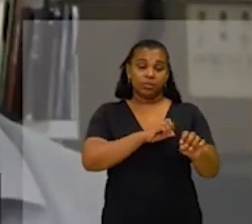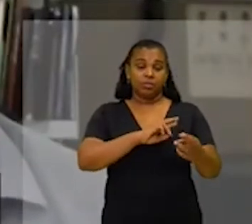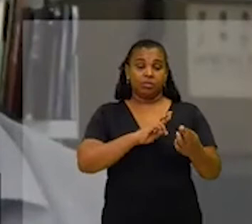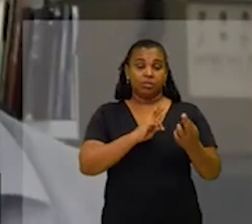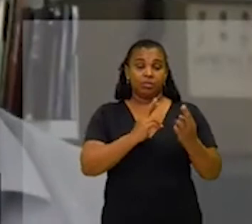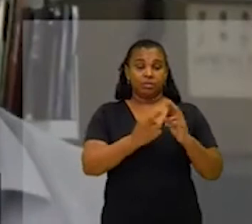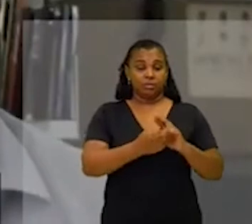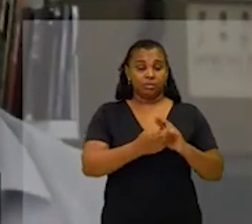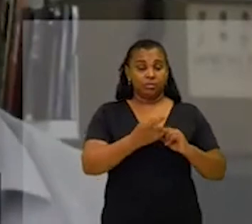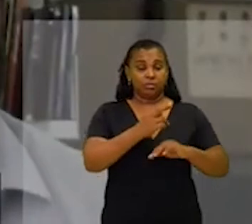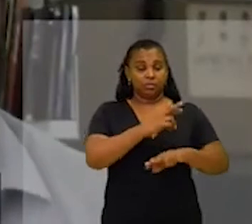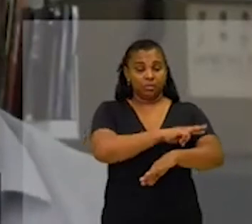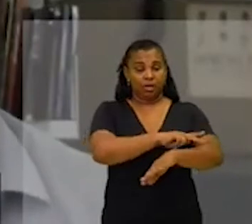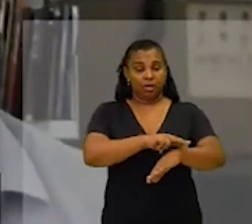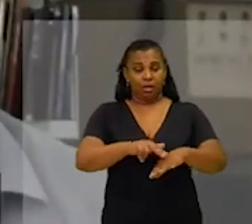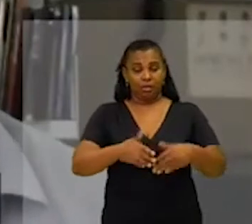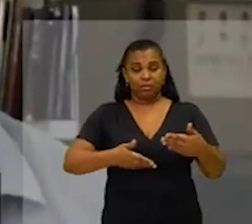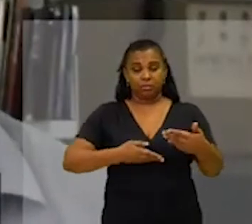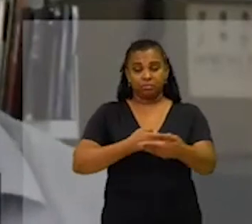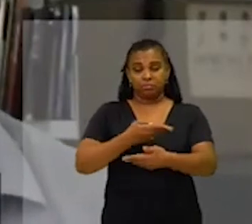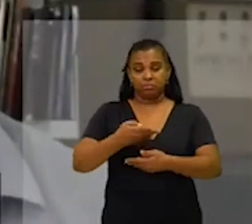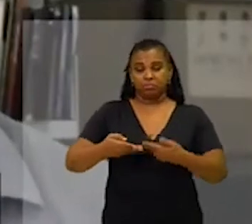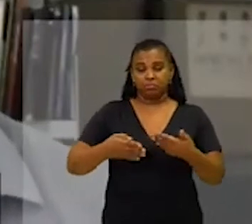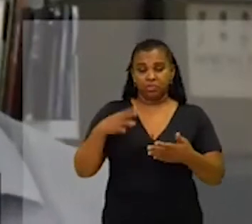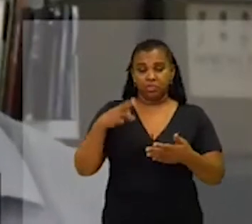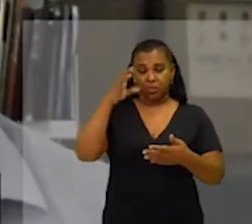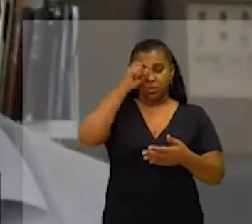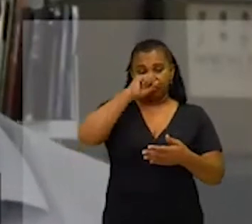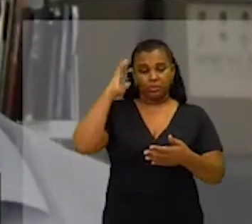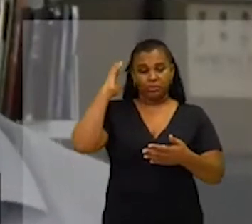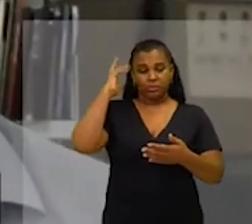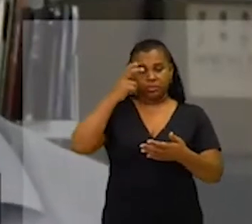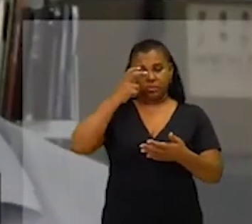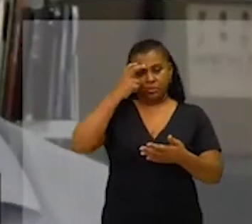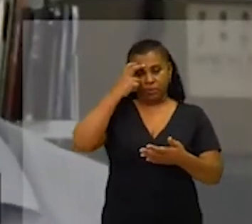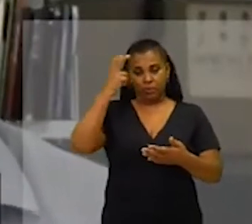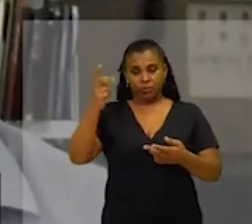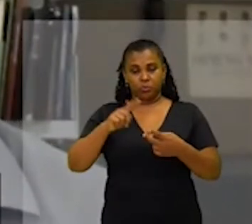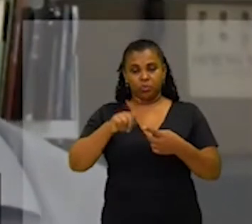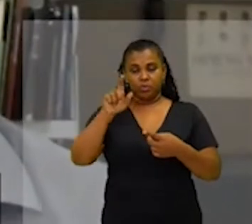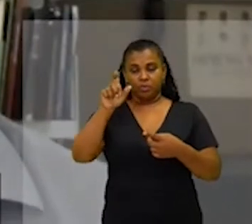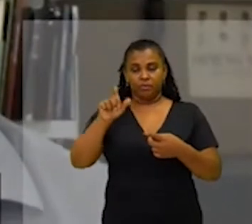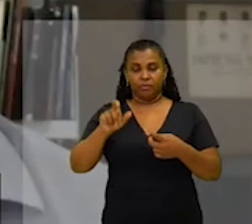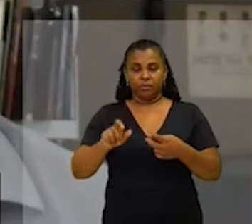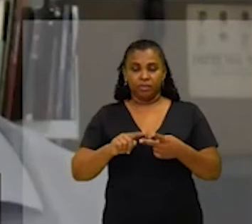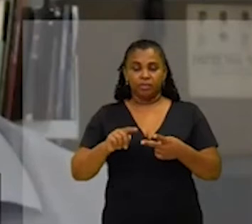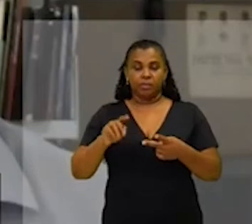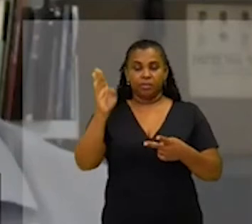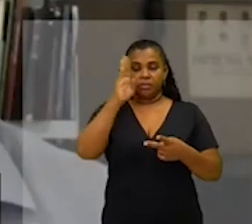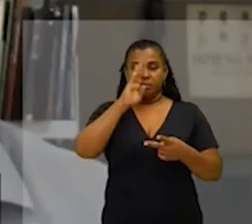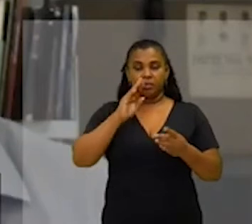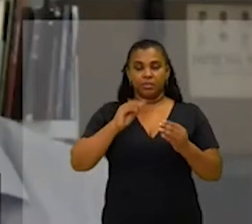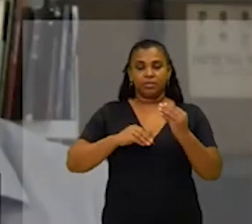o sentido de compreender a história e cultura africana e afro-brasileira ali ele já falava